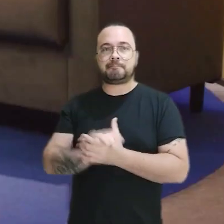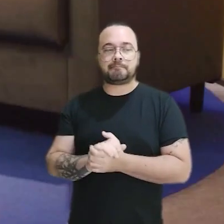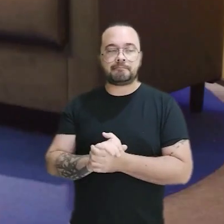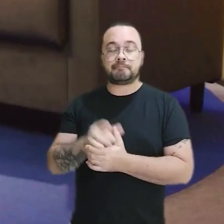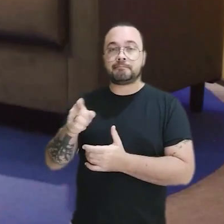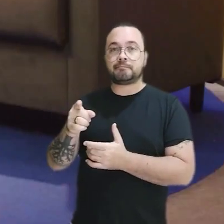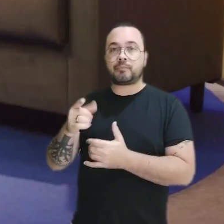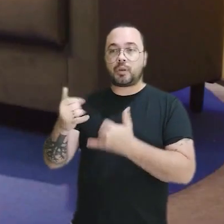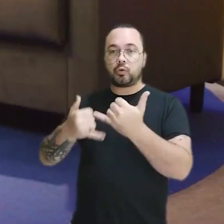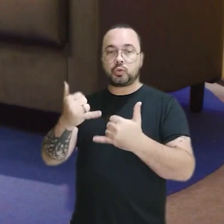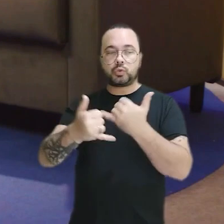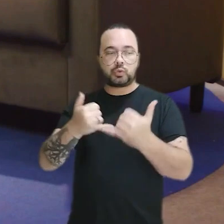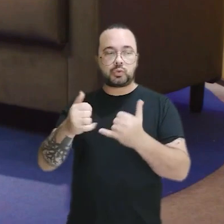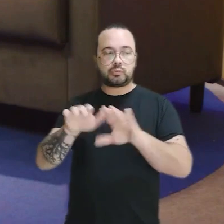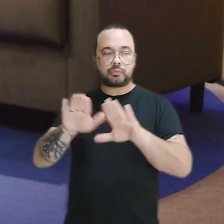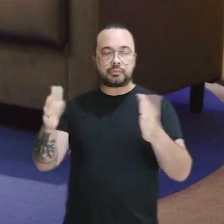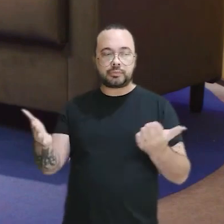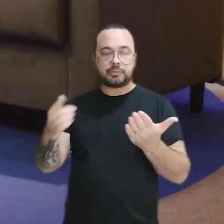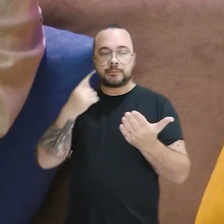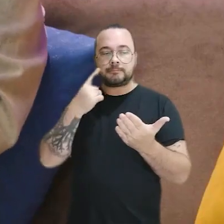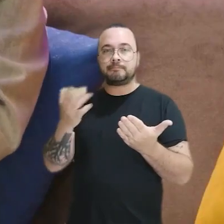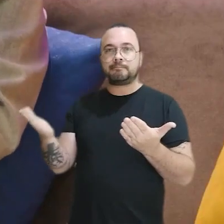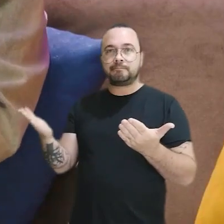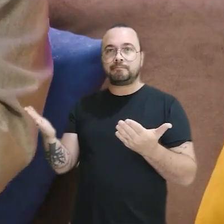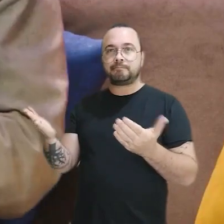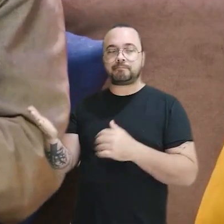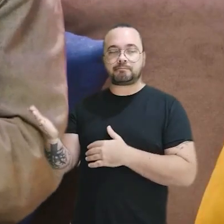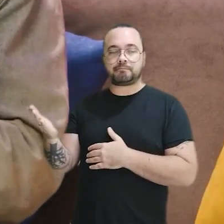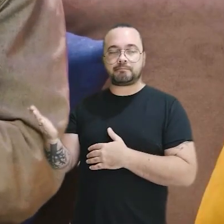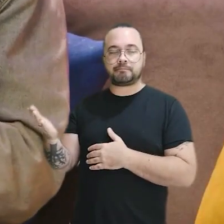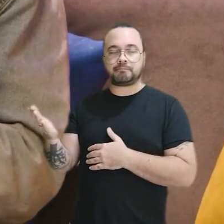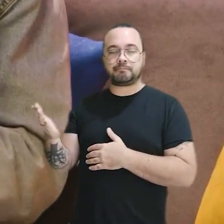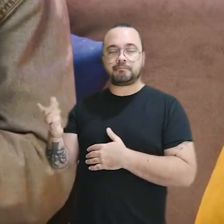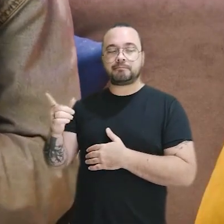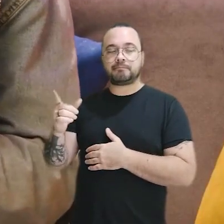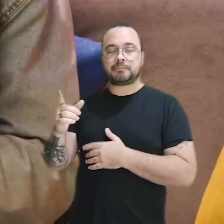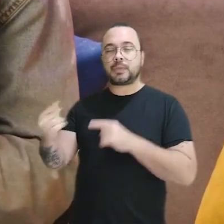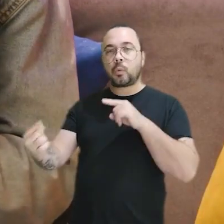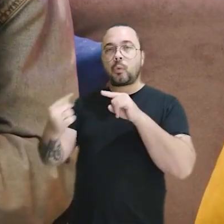de tabuleiro que se chama "O Bloquinho". É um jogo de tabuleiro inspirado num parque que tá tendo